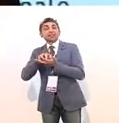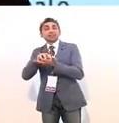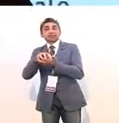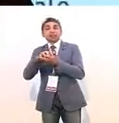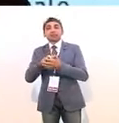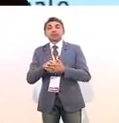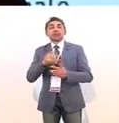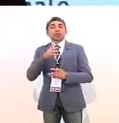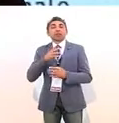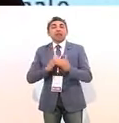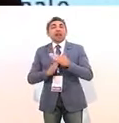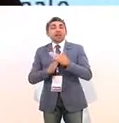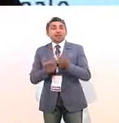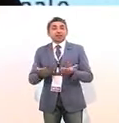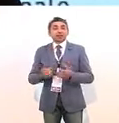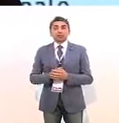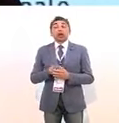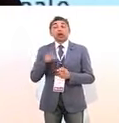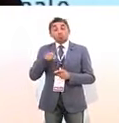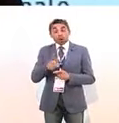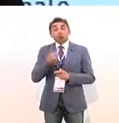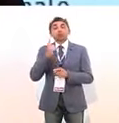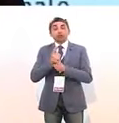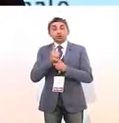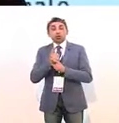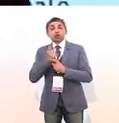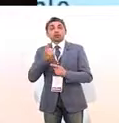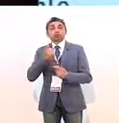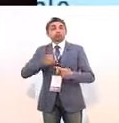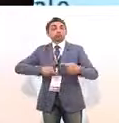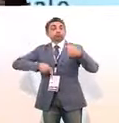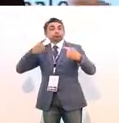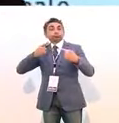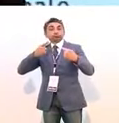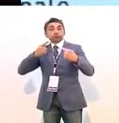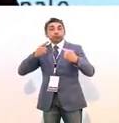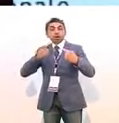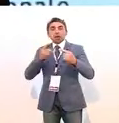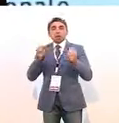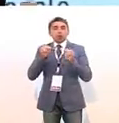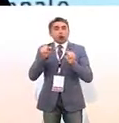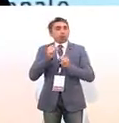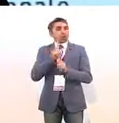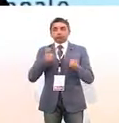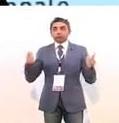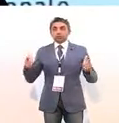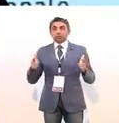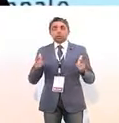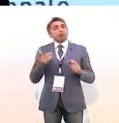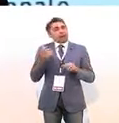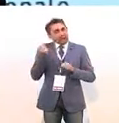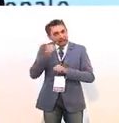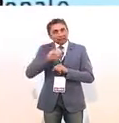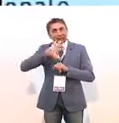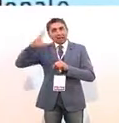due temi bisogna giocare a carte scoperte senza alcuna paura, così come su altri.